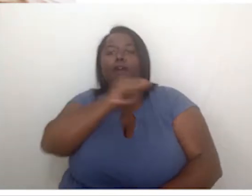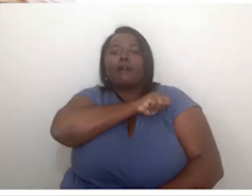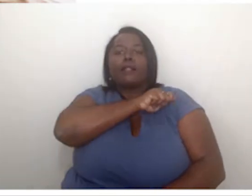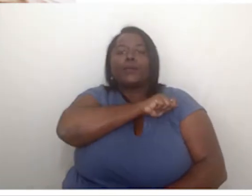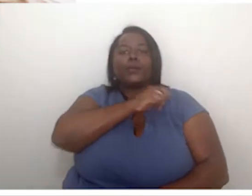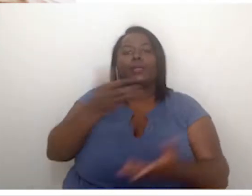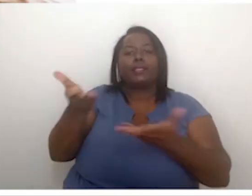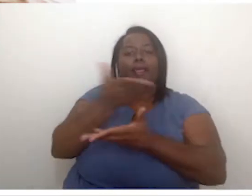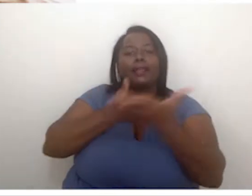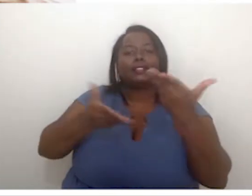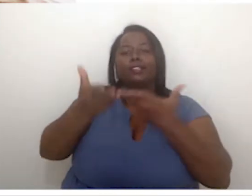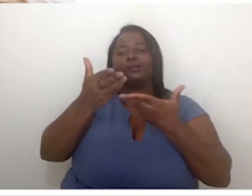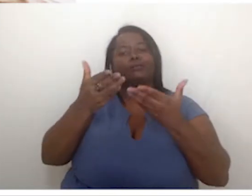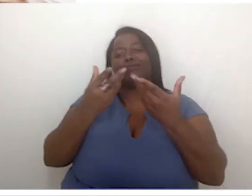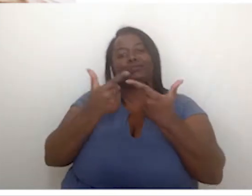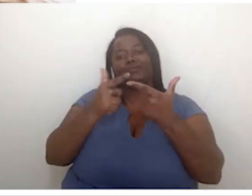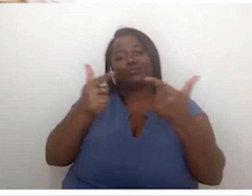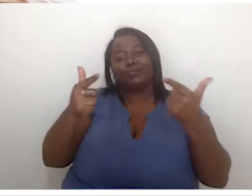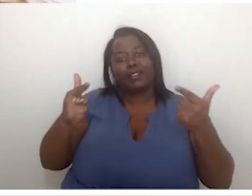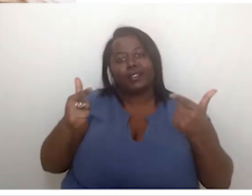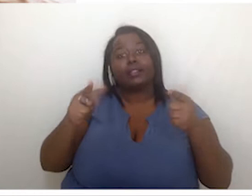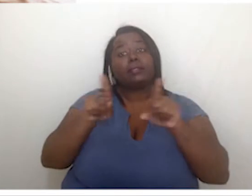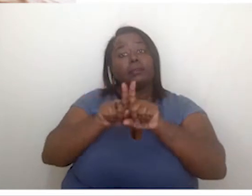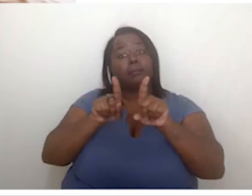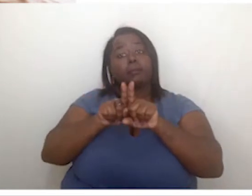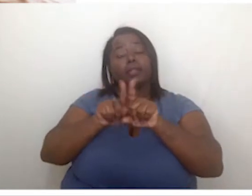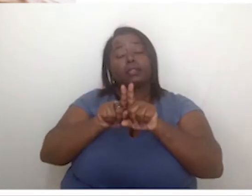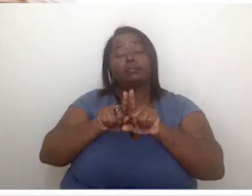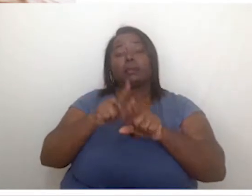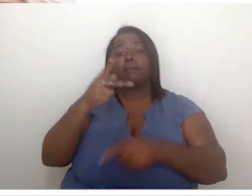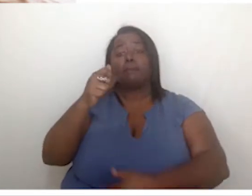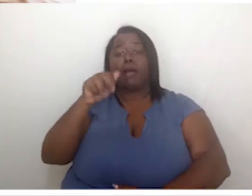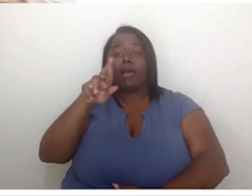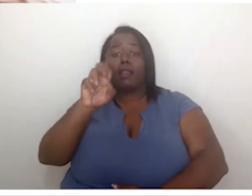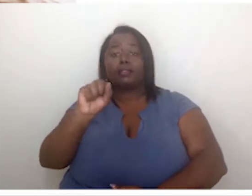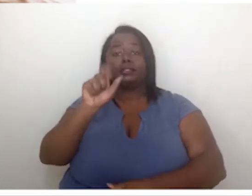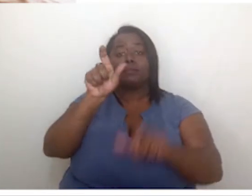Él abarca apenas comunicación limitada entre pares